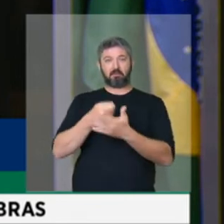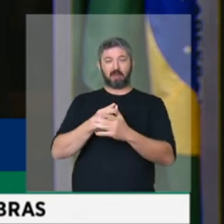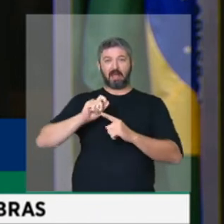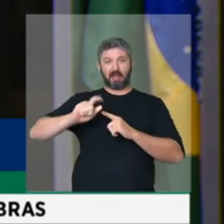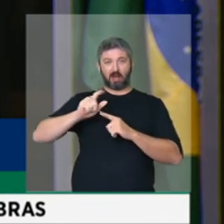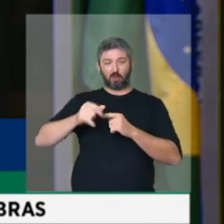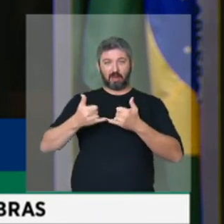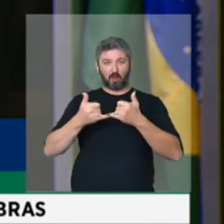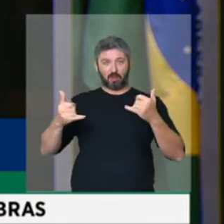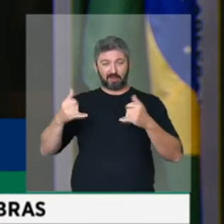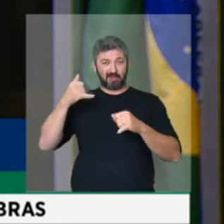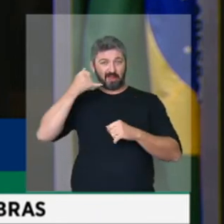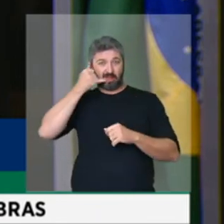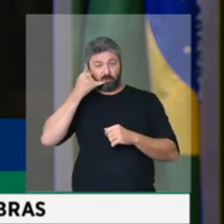SERVIÇOS DE TELECOMUNICAÇÃ O, E POR ISSO O BRASILEIRO